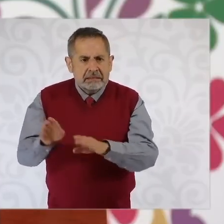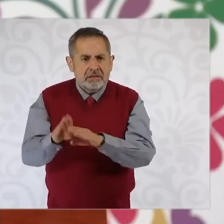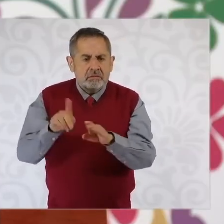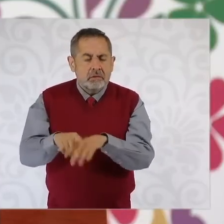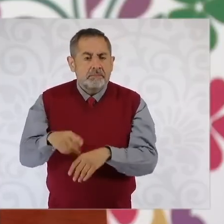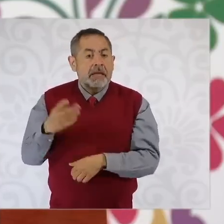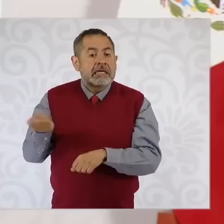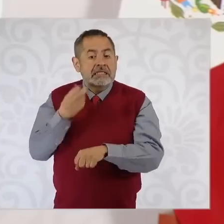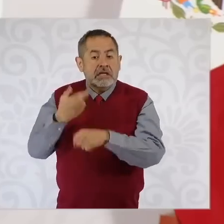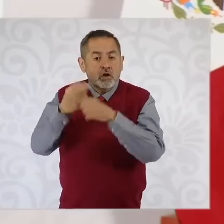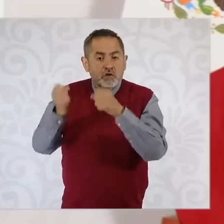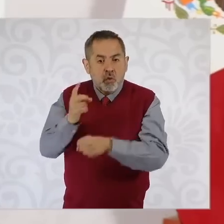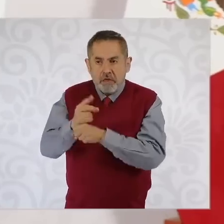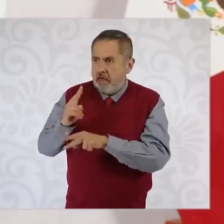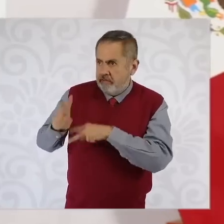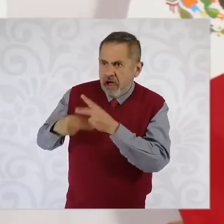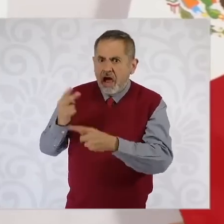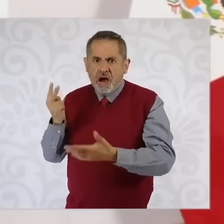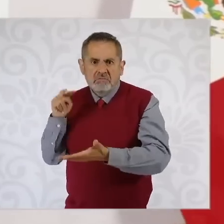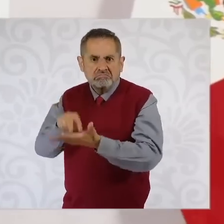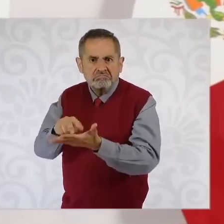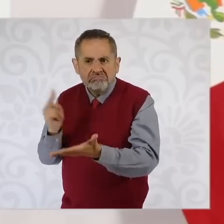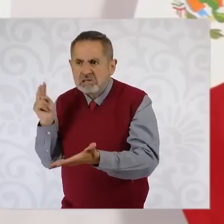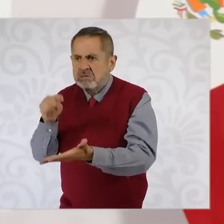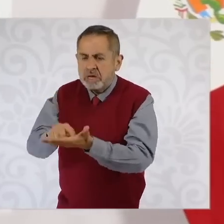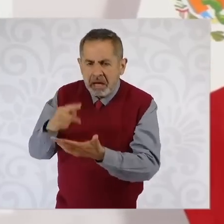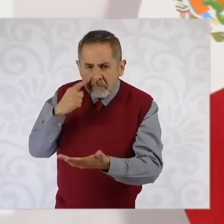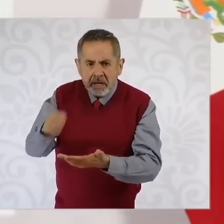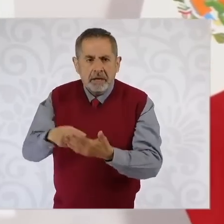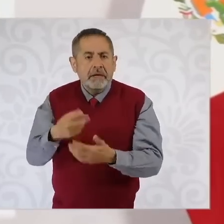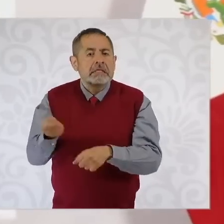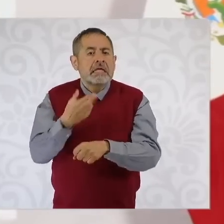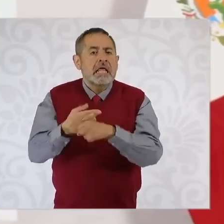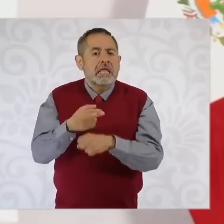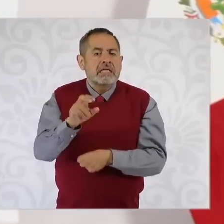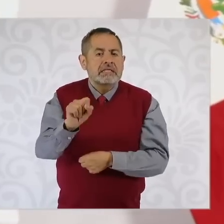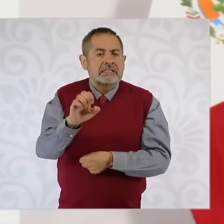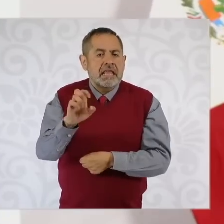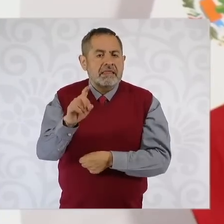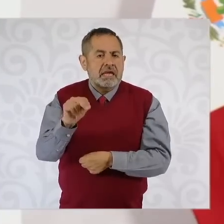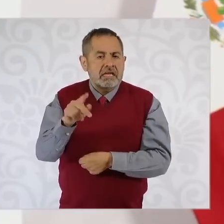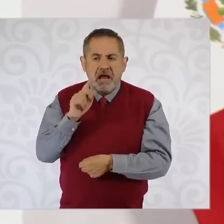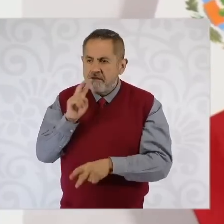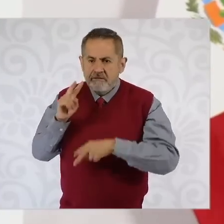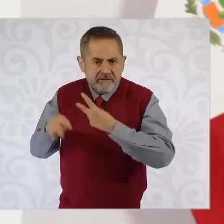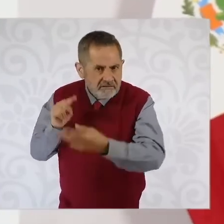seguridad ha estado ahí y va a seguir ahí el secretario de la defensa de Marina está